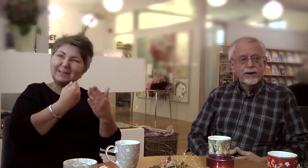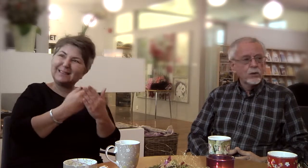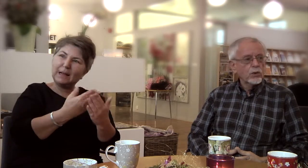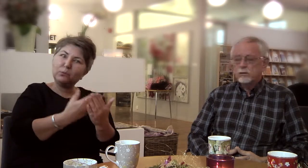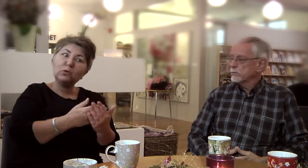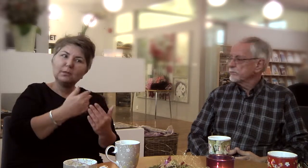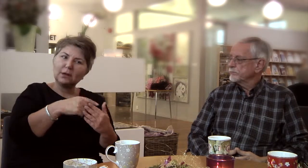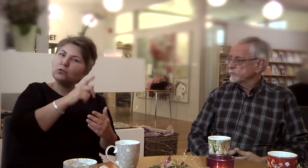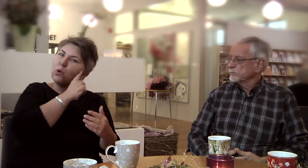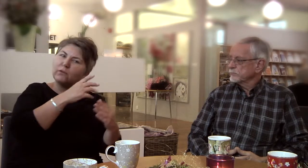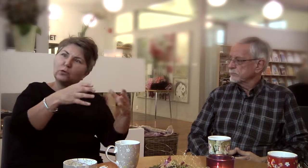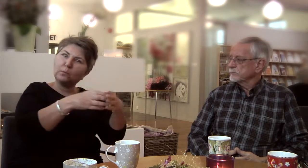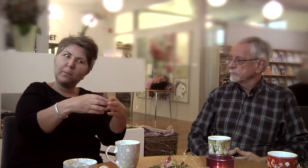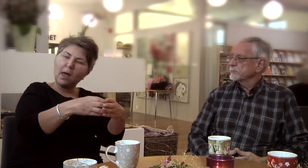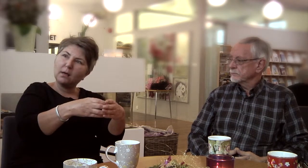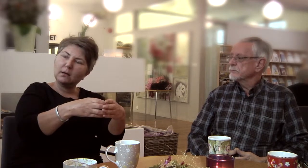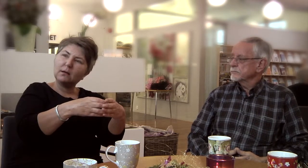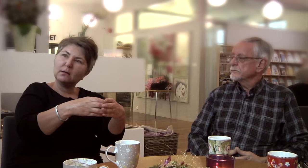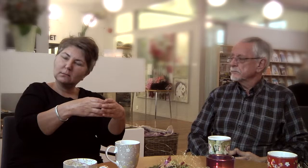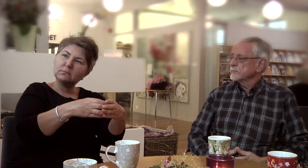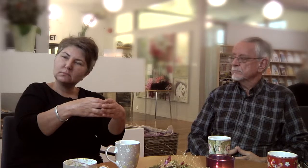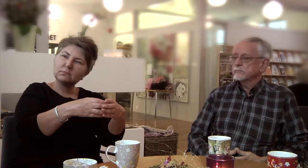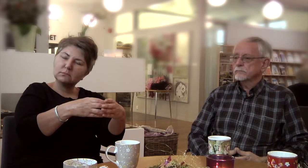hadde egne kurs for en gruppe døve.